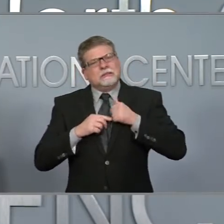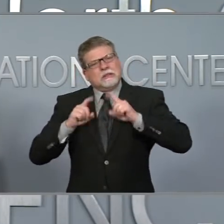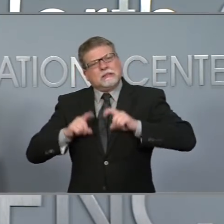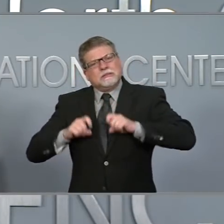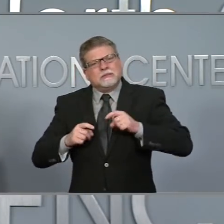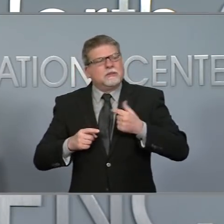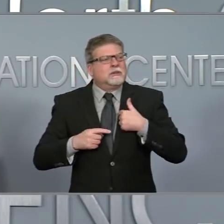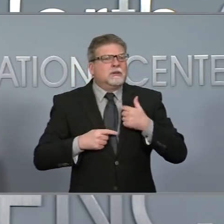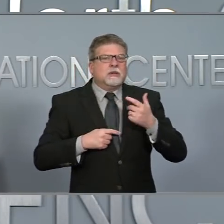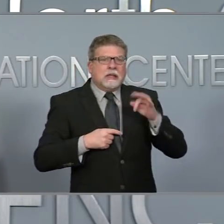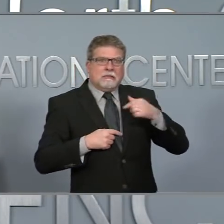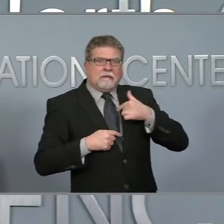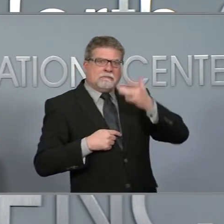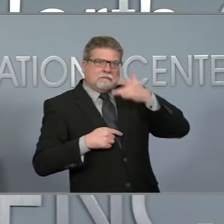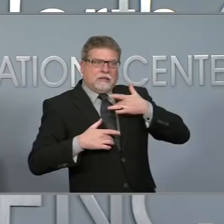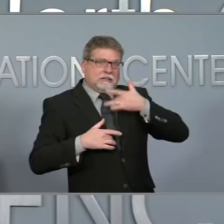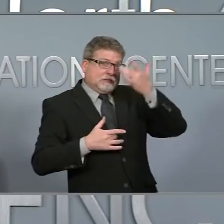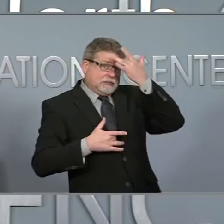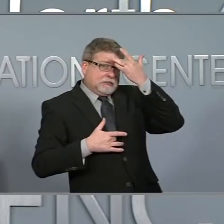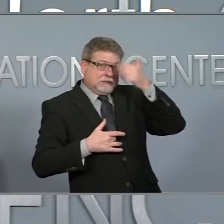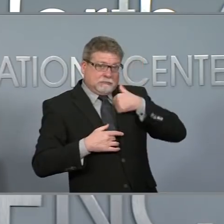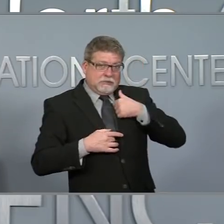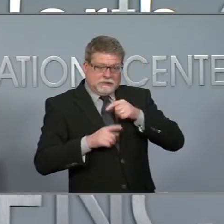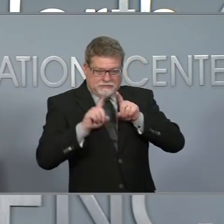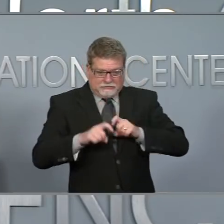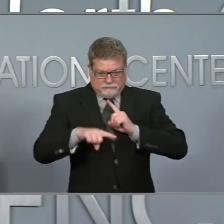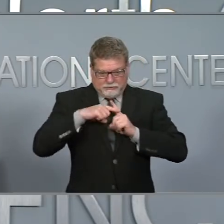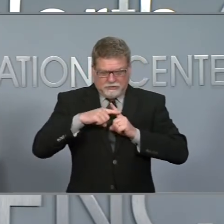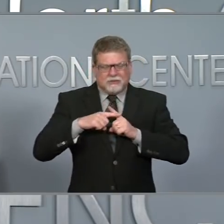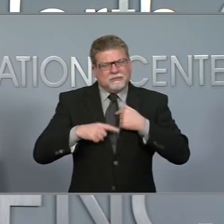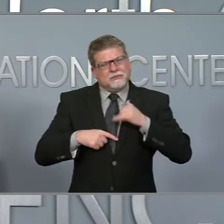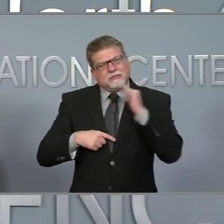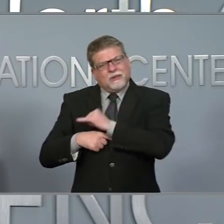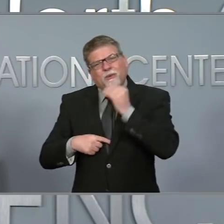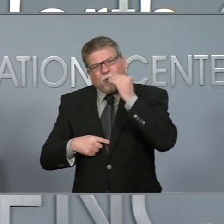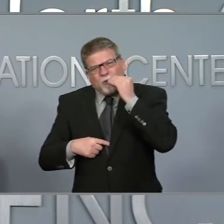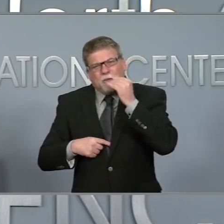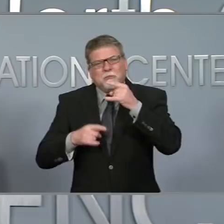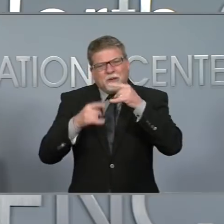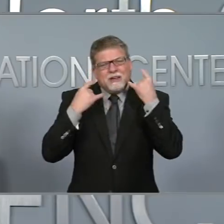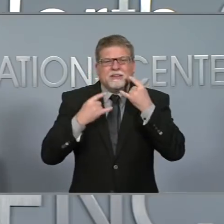con covid hacerse la prueba y aísle se si se siente